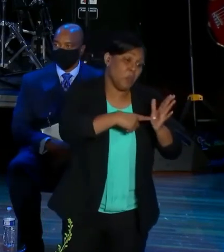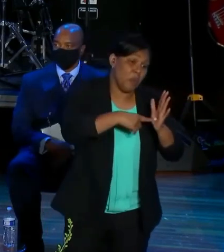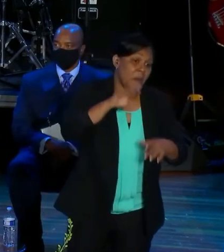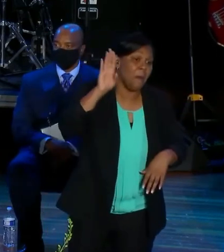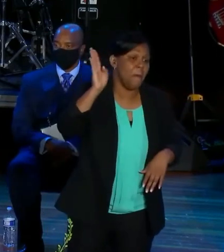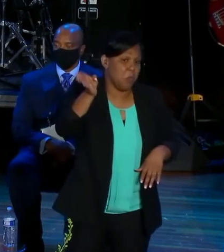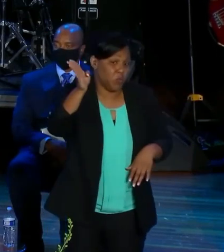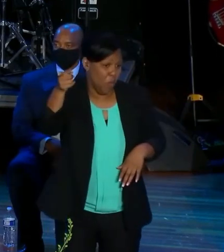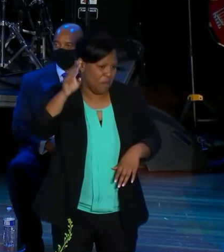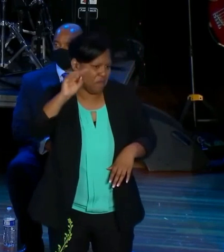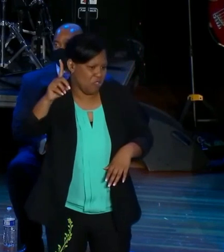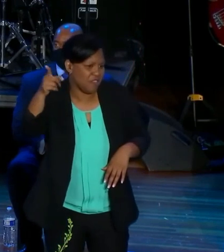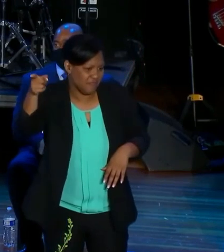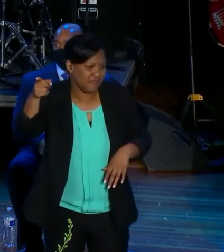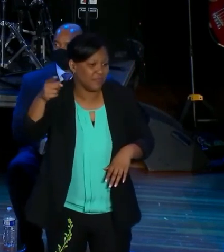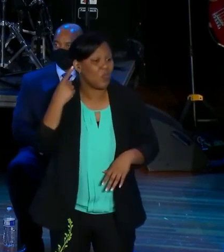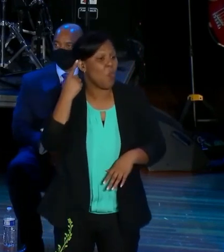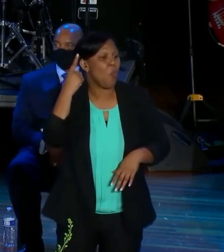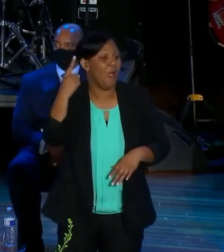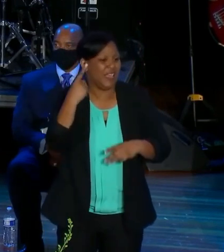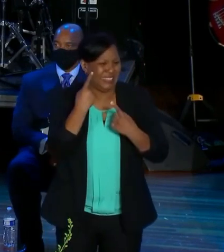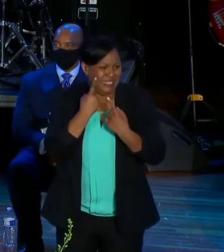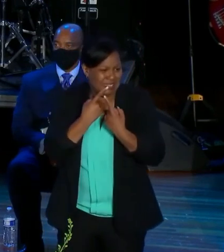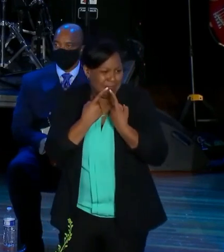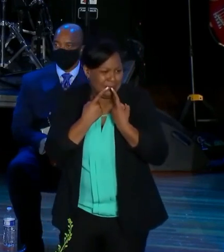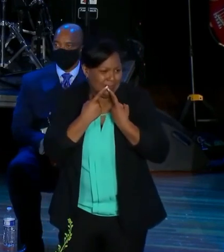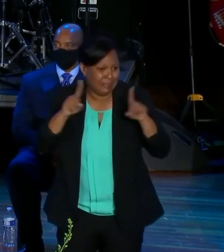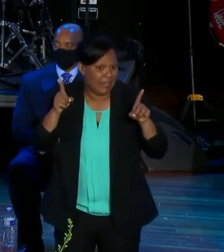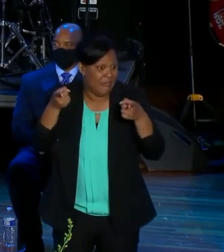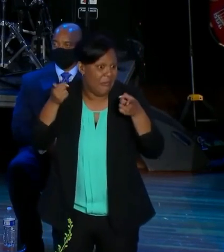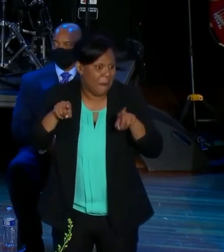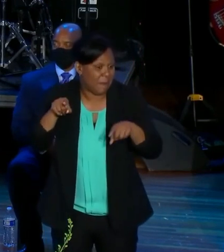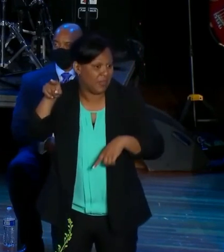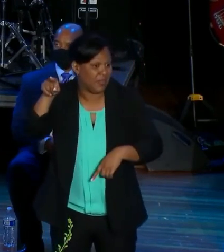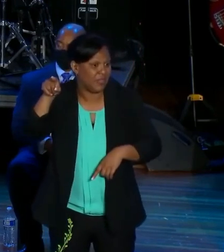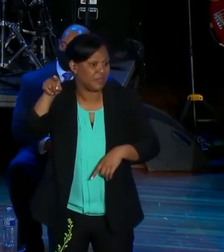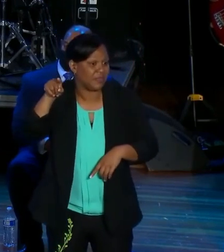En av de första saker som skedde under nästa administration var att de slutade med samtyckesdekret